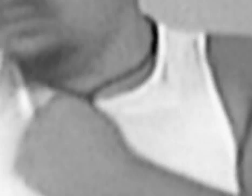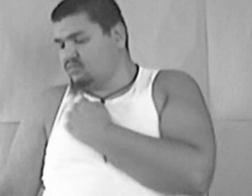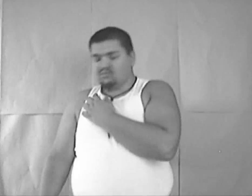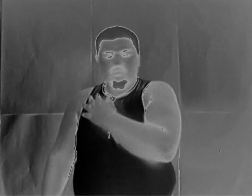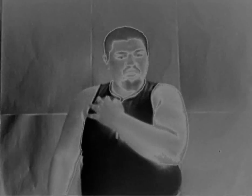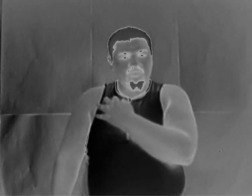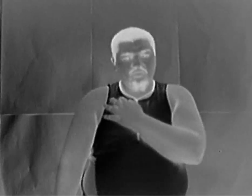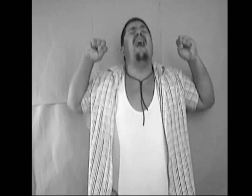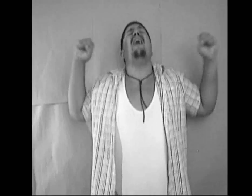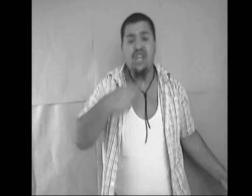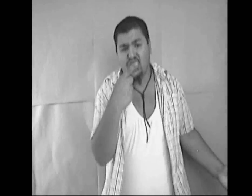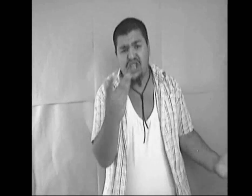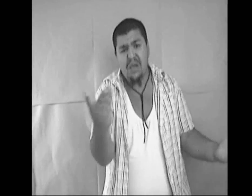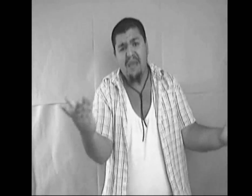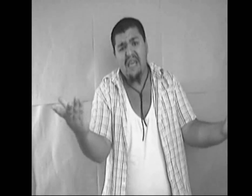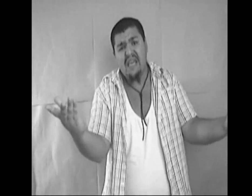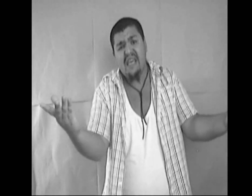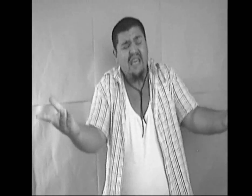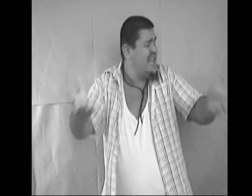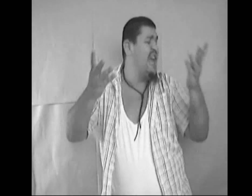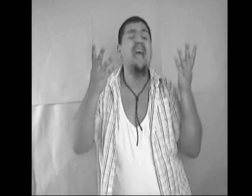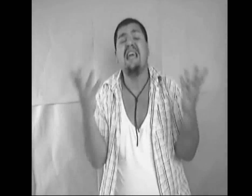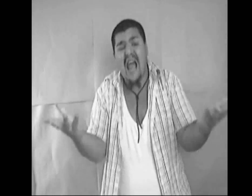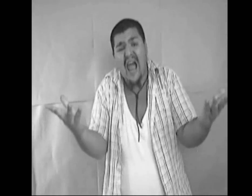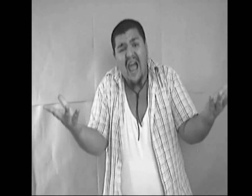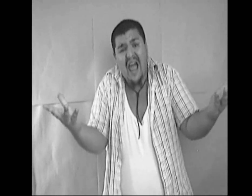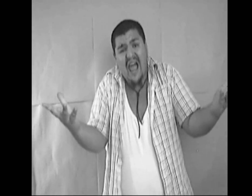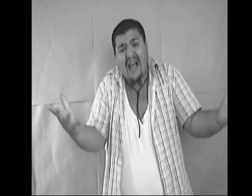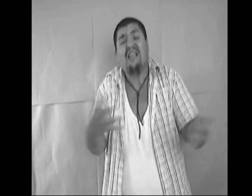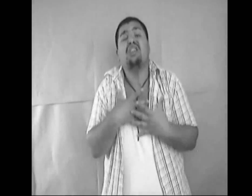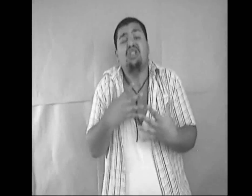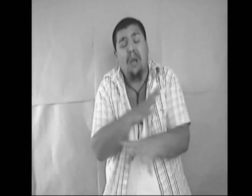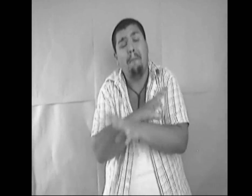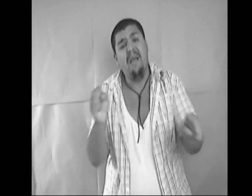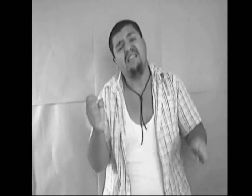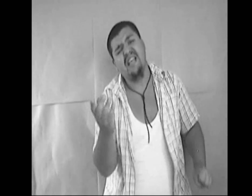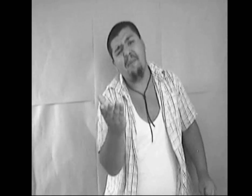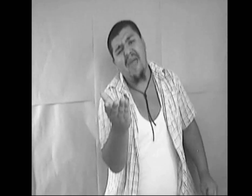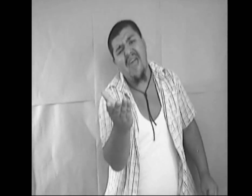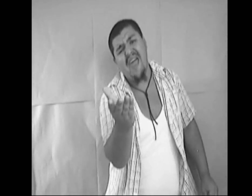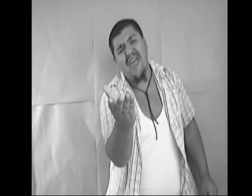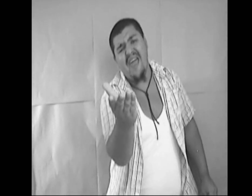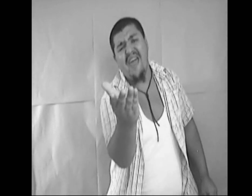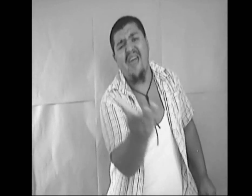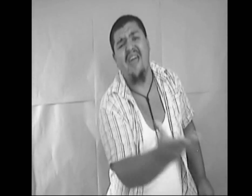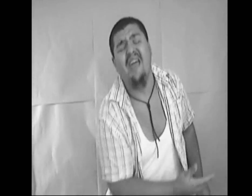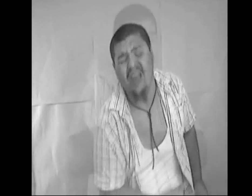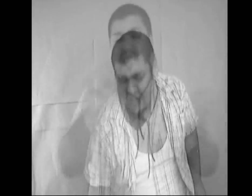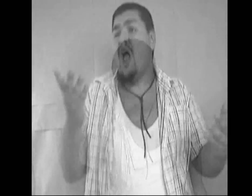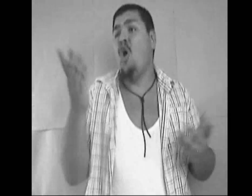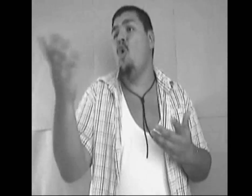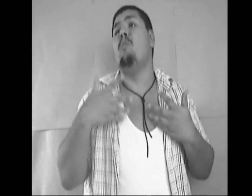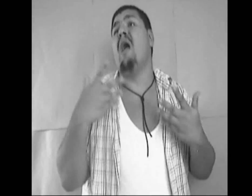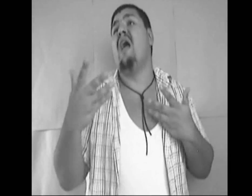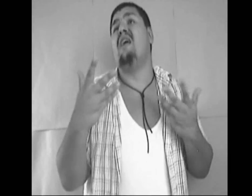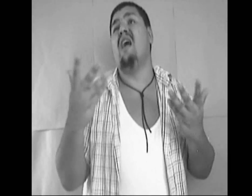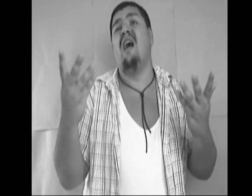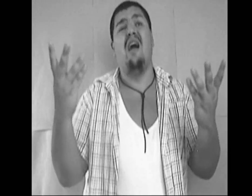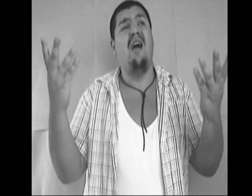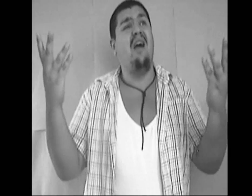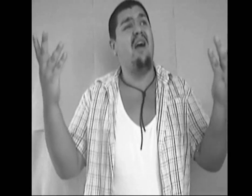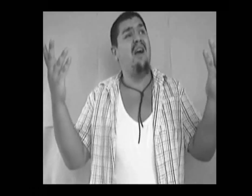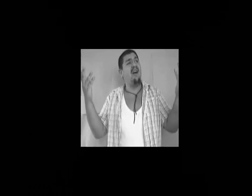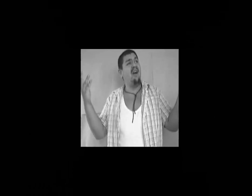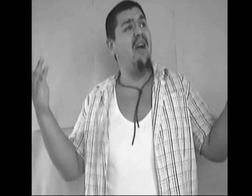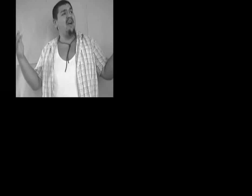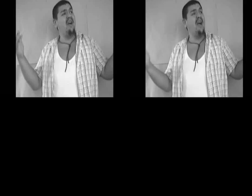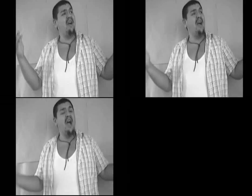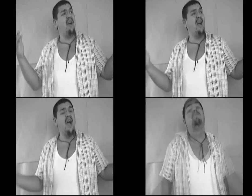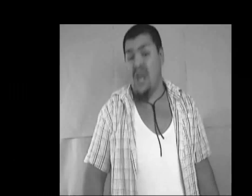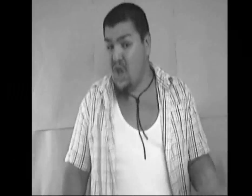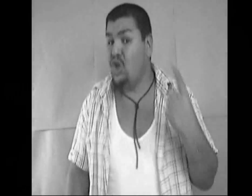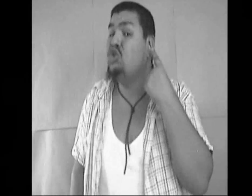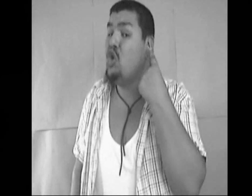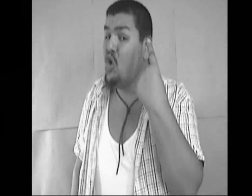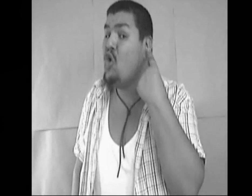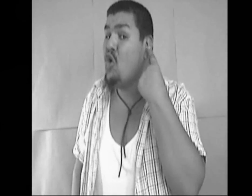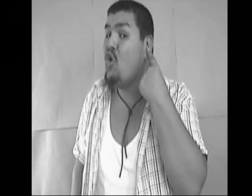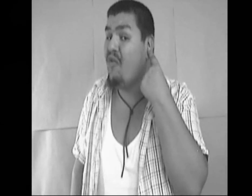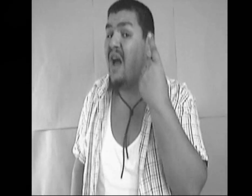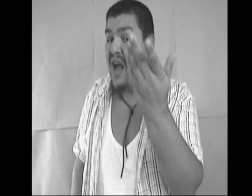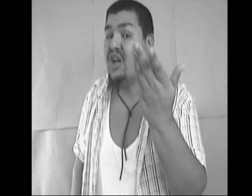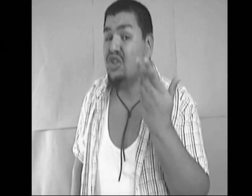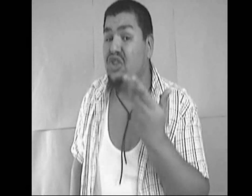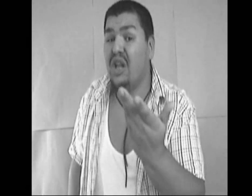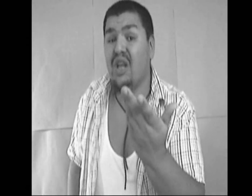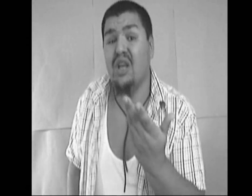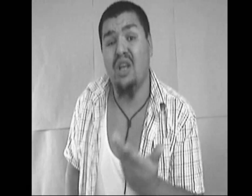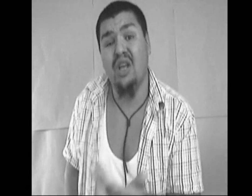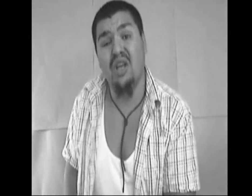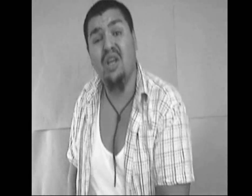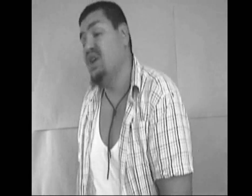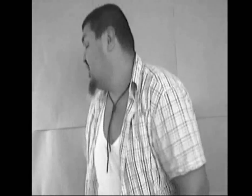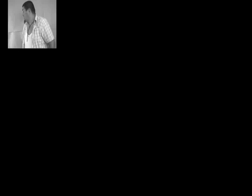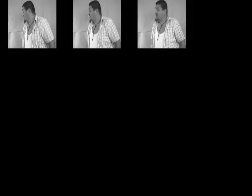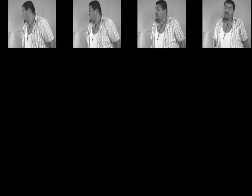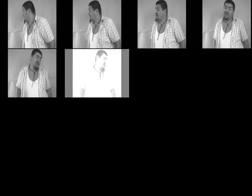Кажи ми как да дишам без тебе не го умея чуваш ли Tell me how to breathe without you do not know how you hear